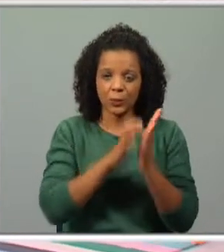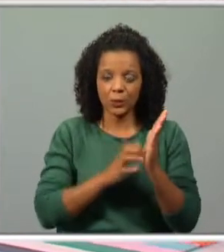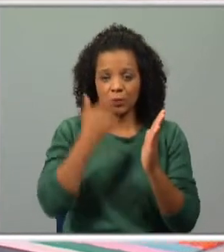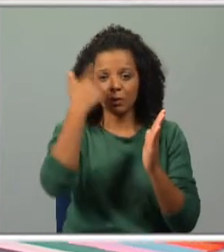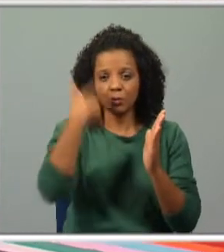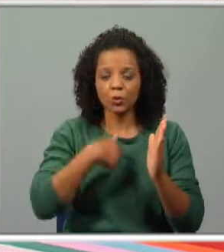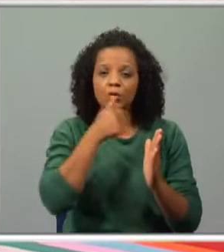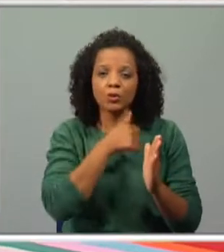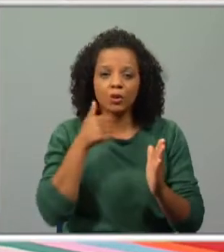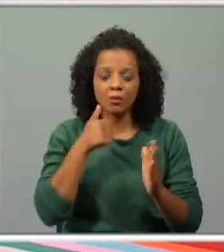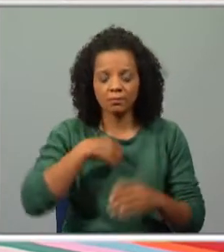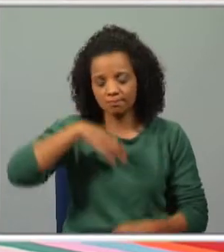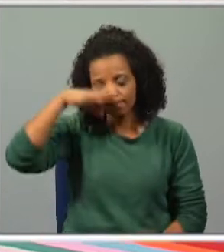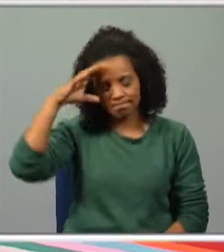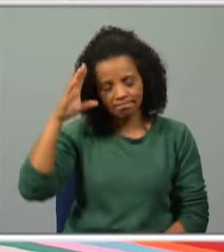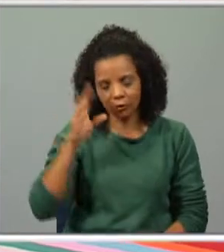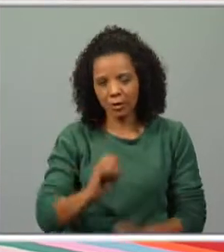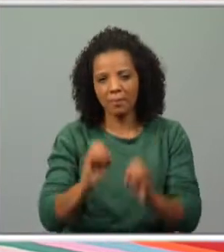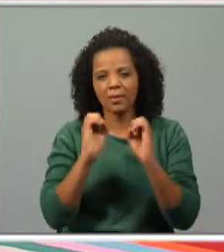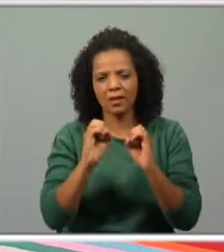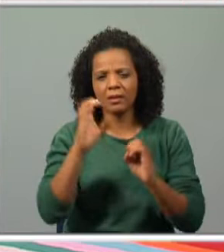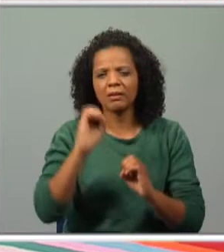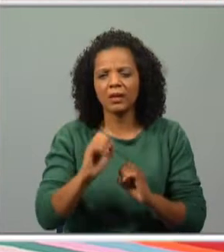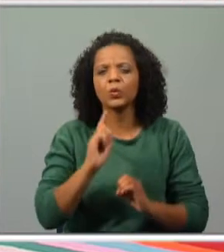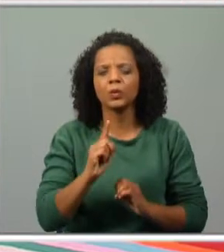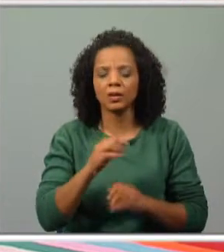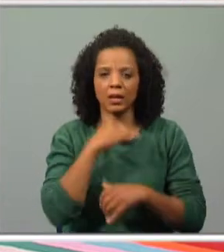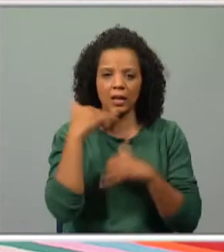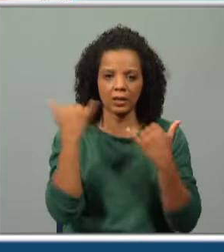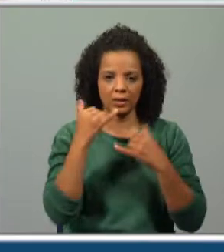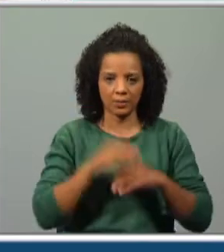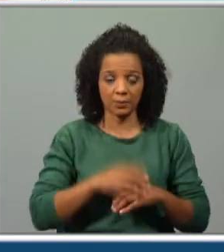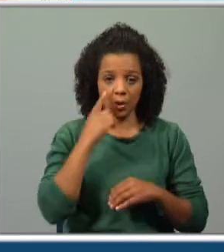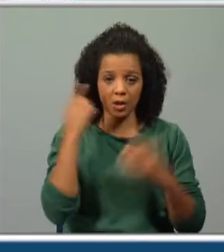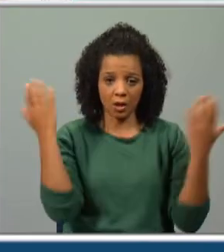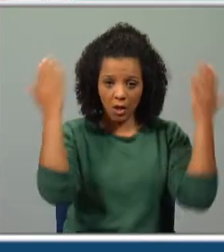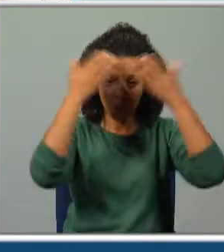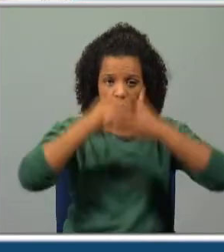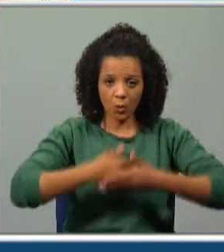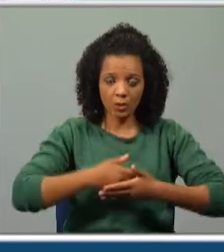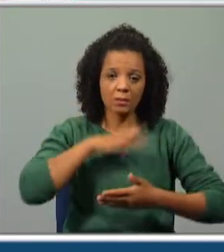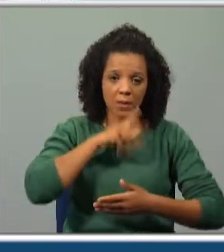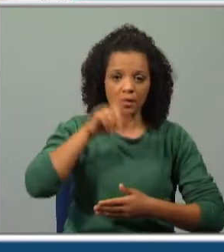que não sabe nada de alegria repara desta noite mãe negra destes com ela e a 誰對歡樂修復一無所知這個夜晚的黑人母親與她和